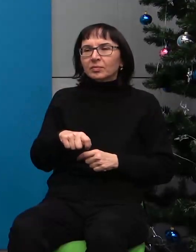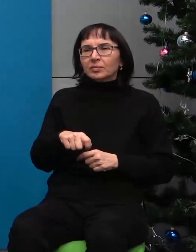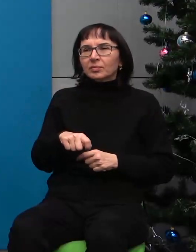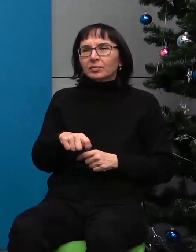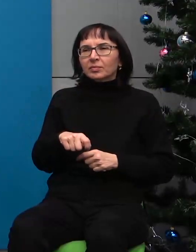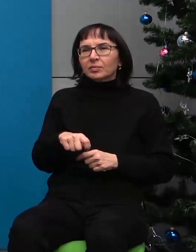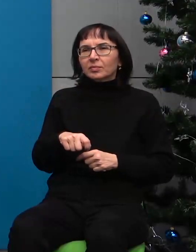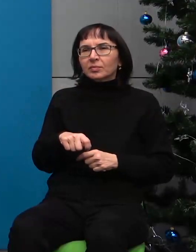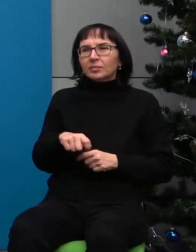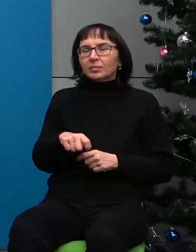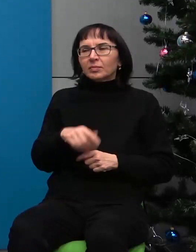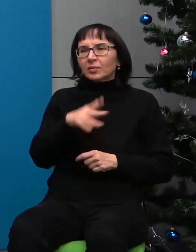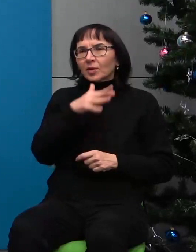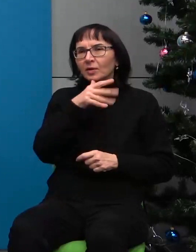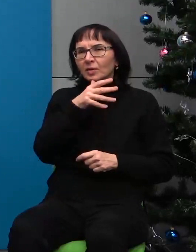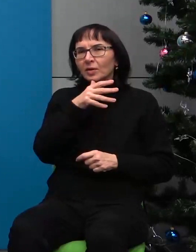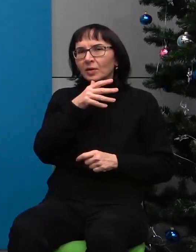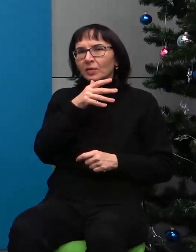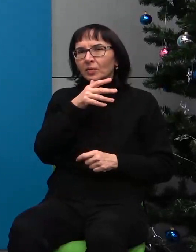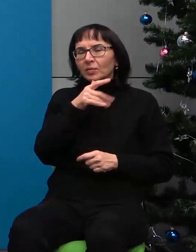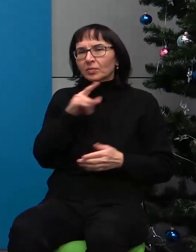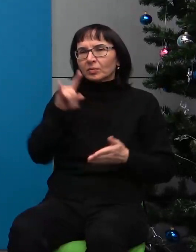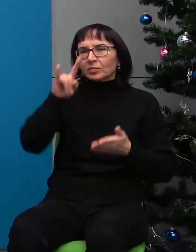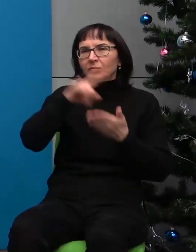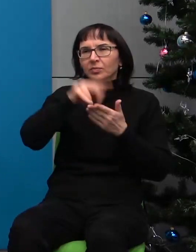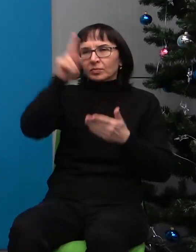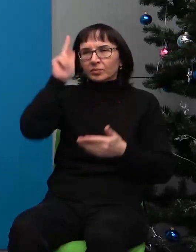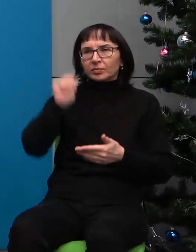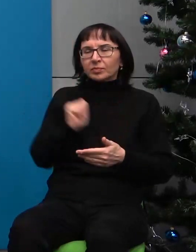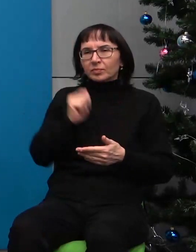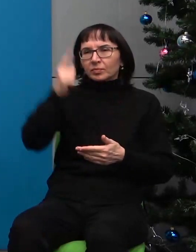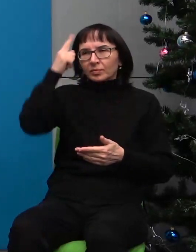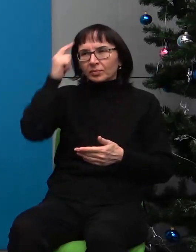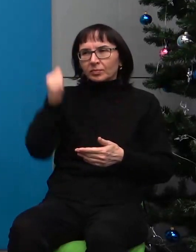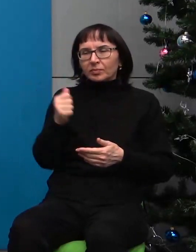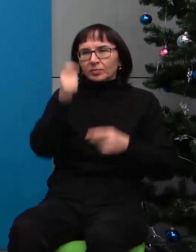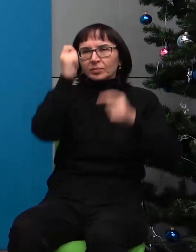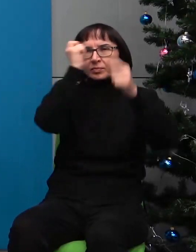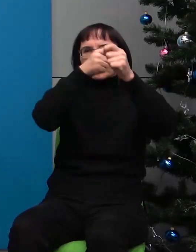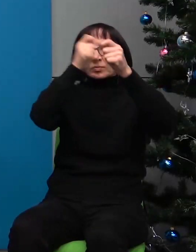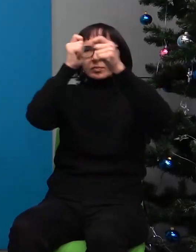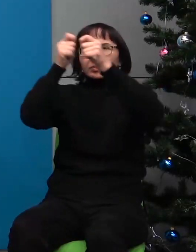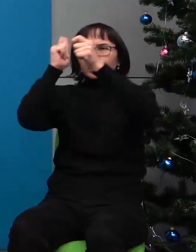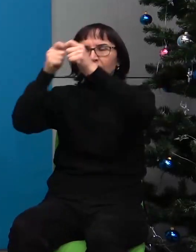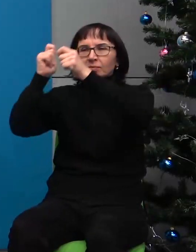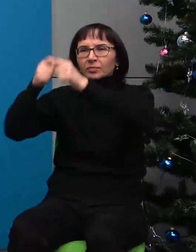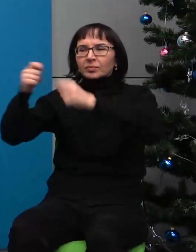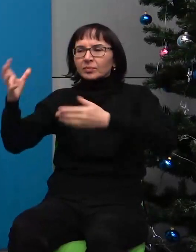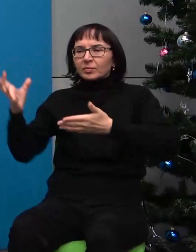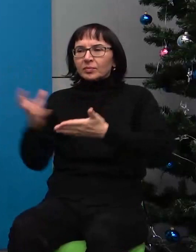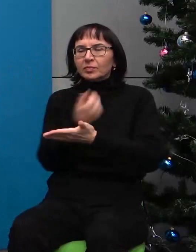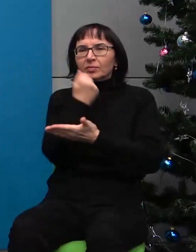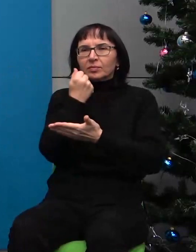z Izraela przylecieli ludzie z Instytutu Pamięci, skuli to i zabrali, żeby nie przepadło.